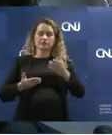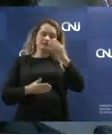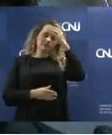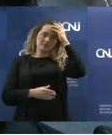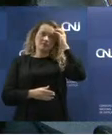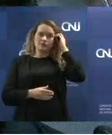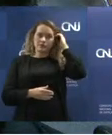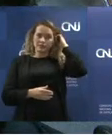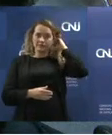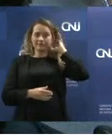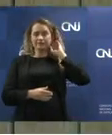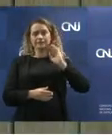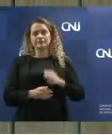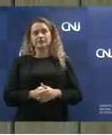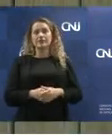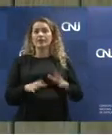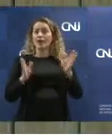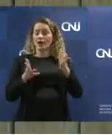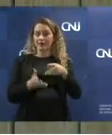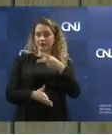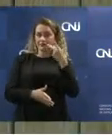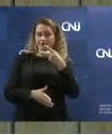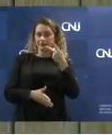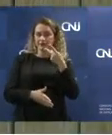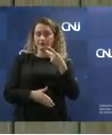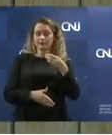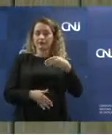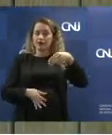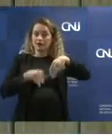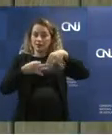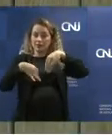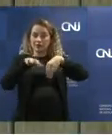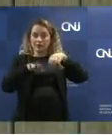Fará uso da palavra A ministra Maria Thereza de Assis Moura